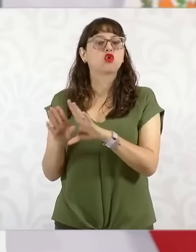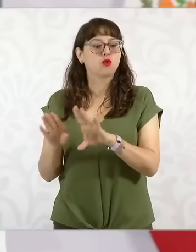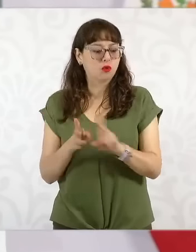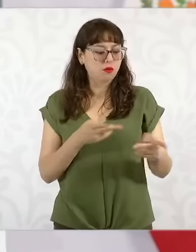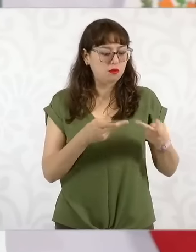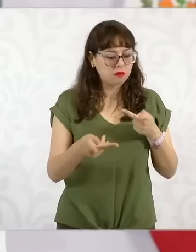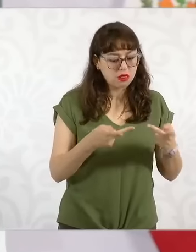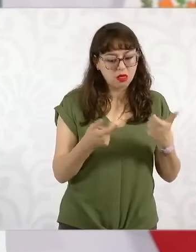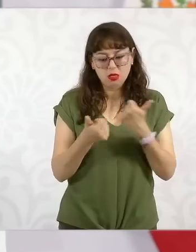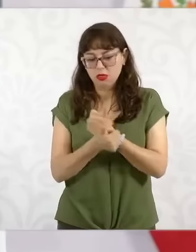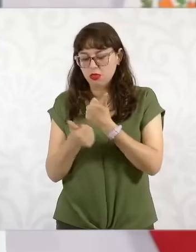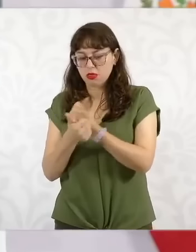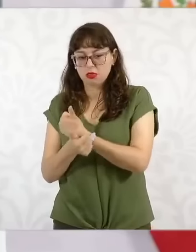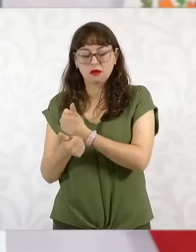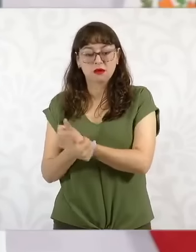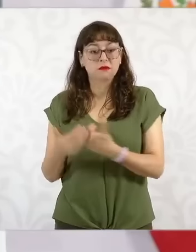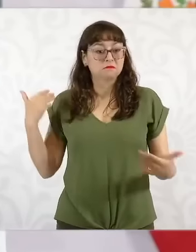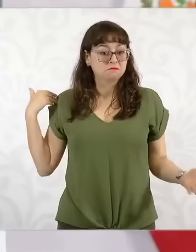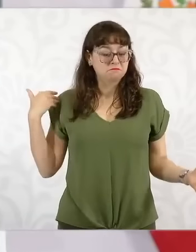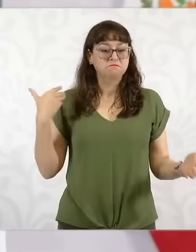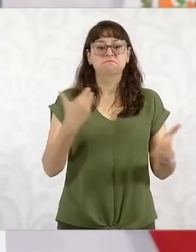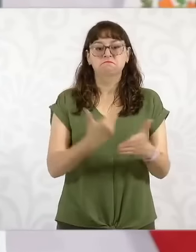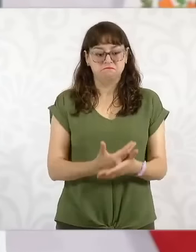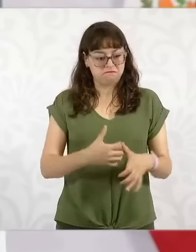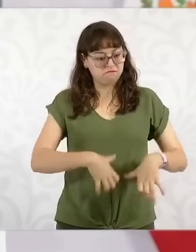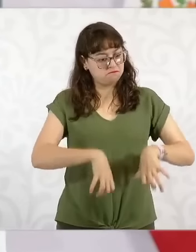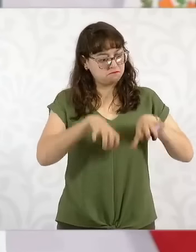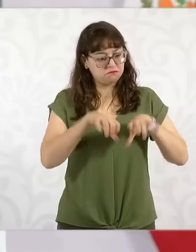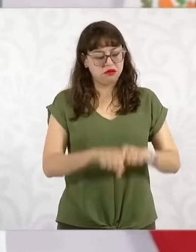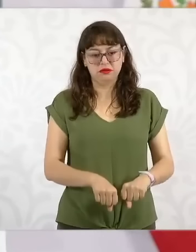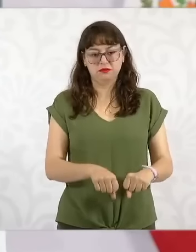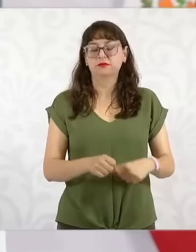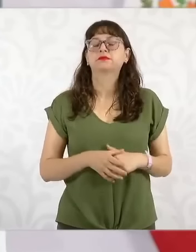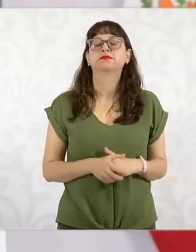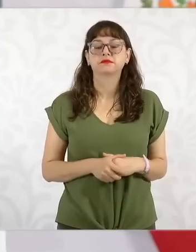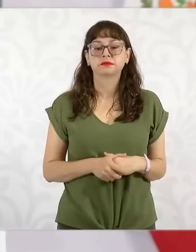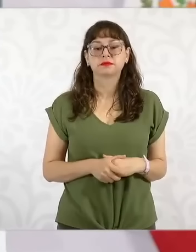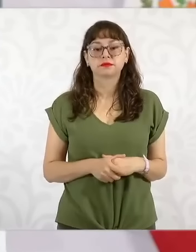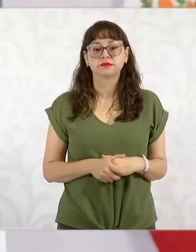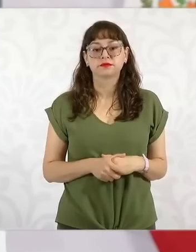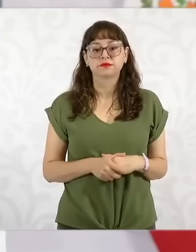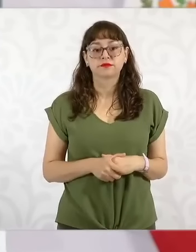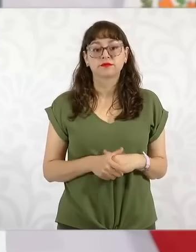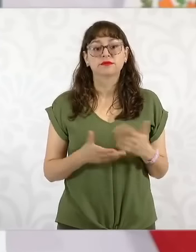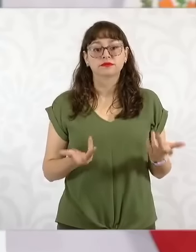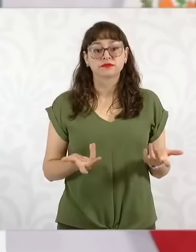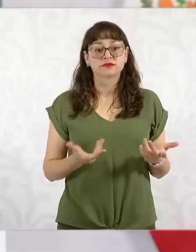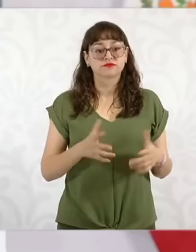resultado de trabajos permanentes de inteligencia e investigación. Entre los detenidos se encuentran